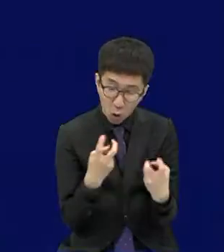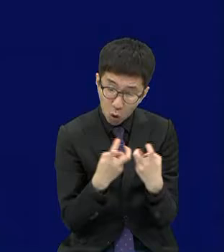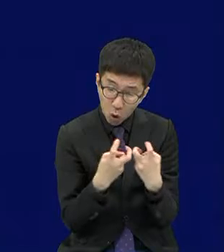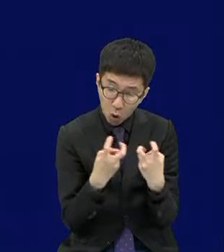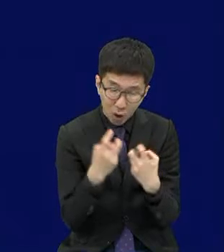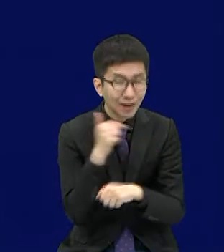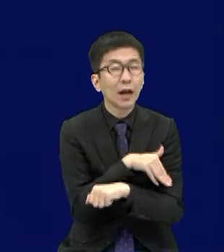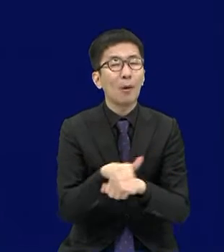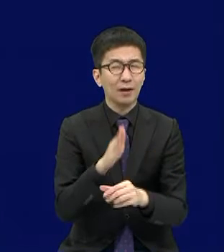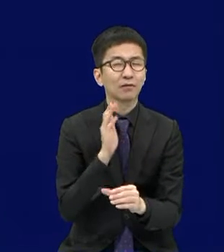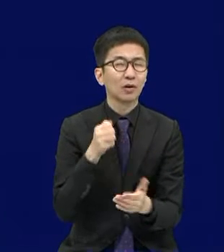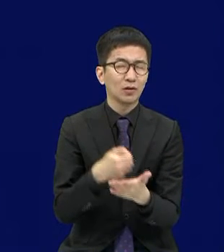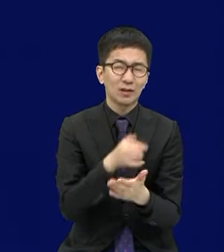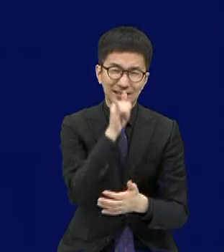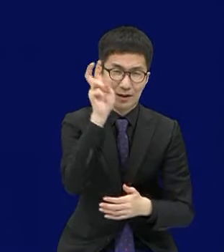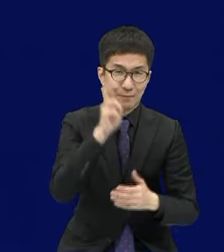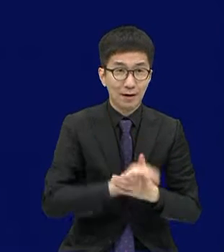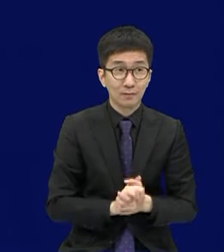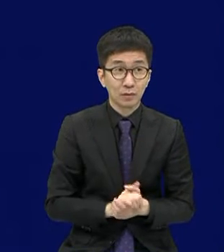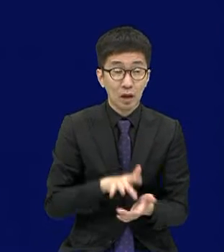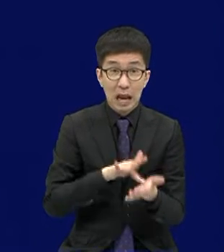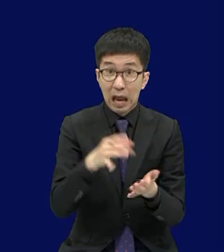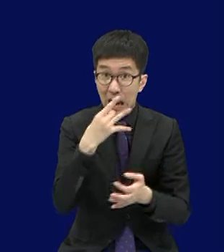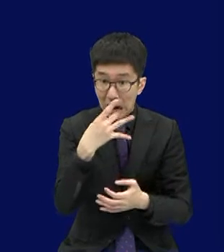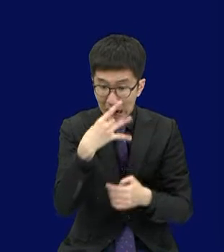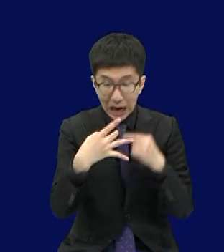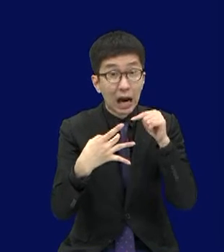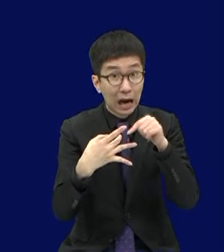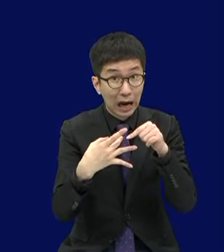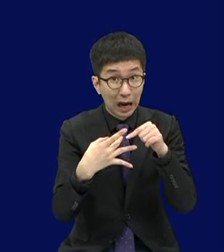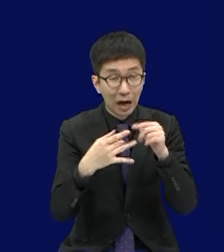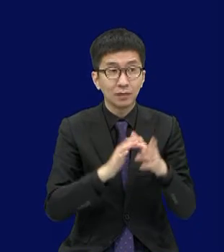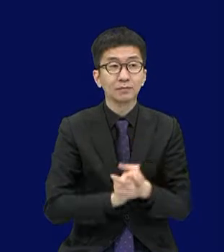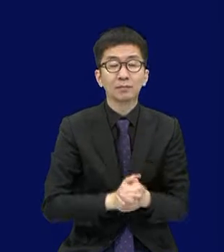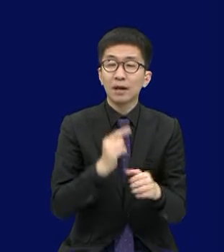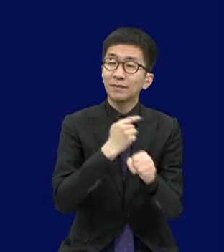(기자) 정 총장은 또 먹는 코로나 치료제와 관련해서 내년 1, 2월 국내